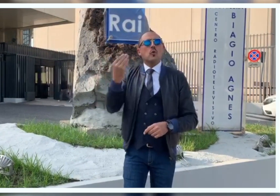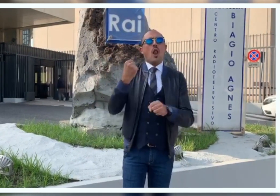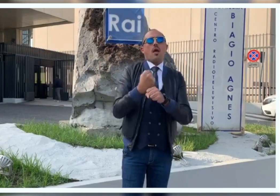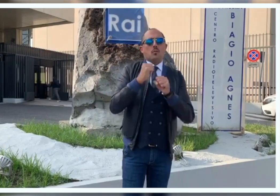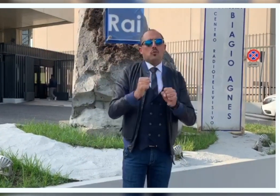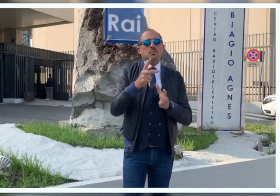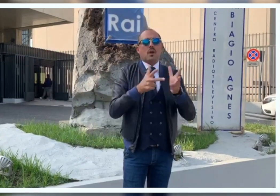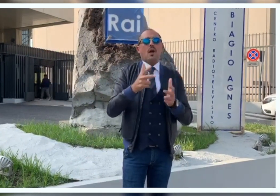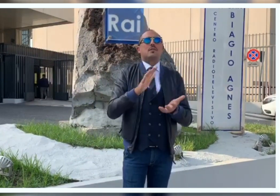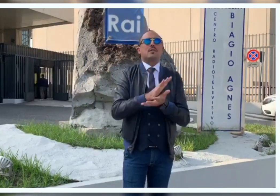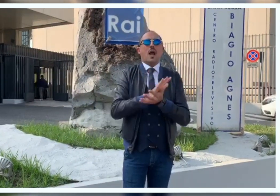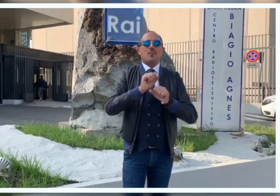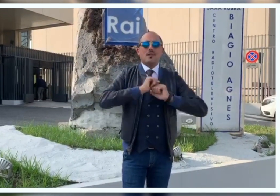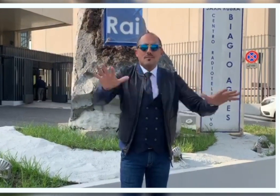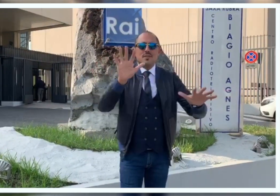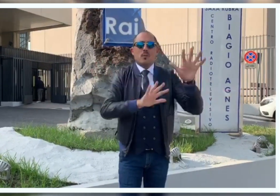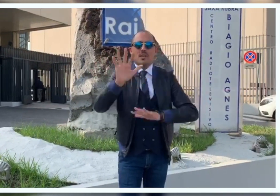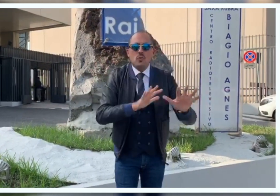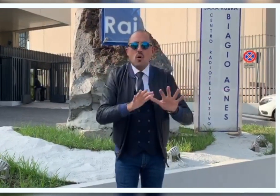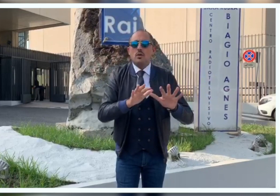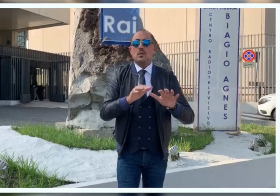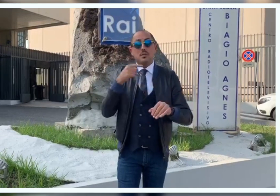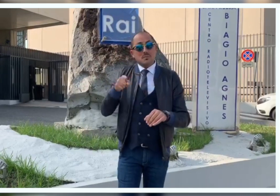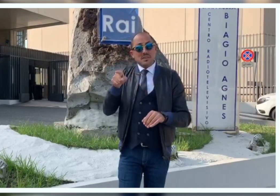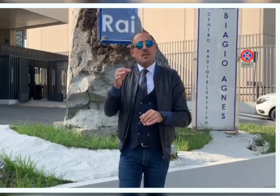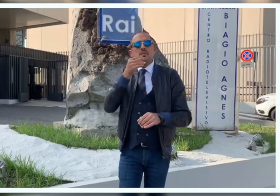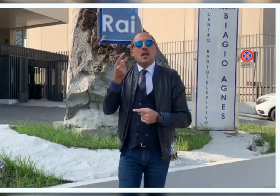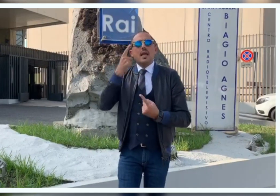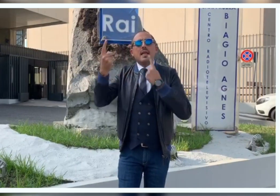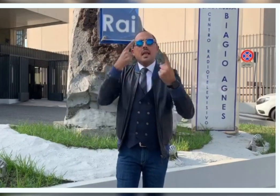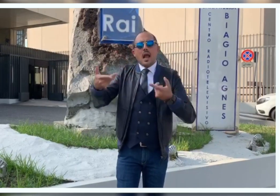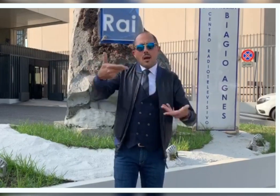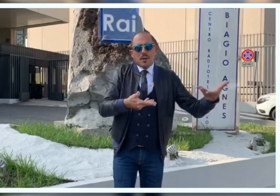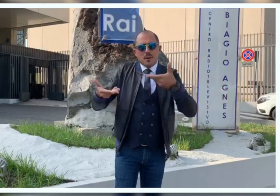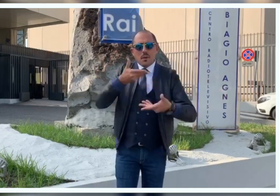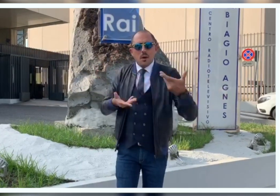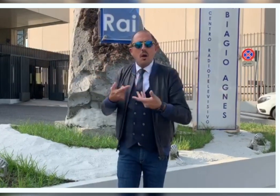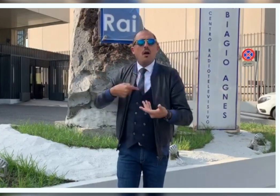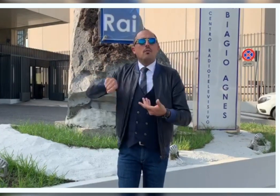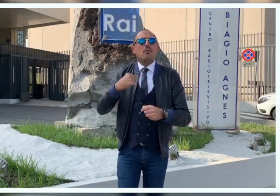e si penserà anche ad un coinvolgimento lavorativo delle persone sorde nella diffusione di notizie e informazioni. Questo significa che potremo anche raccogliere nuove idee